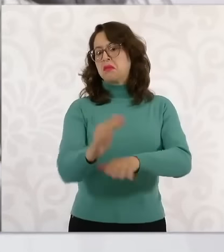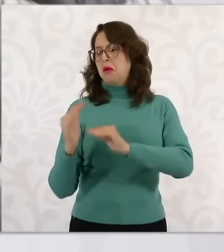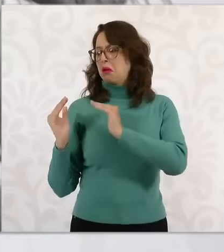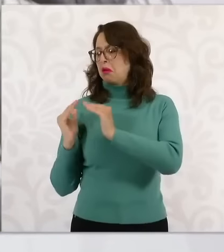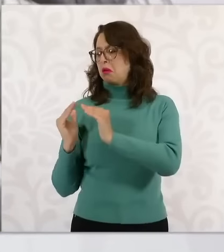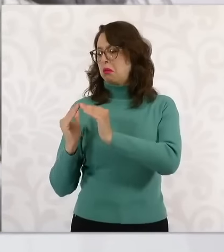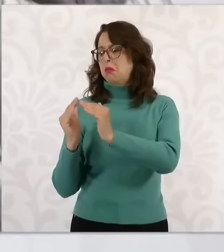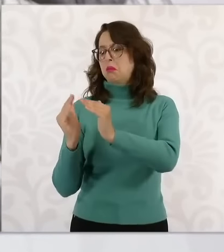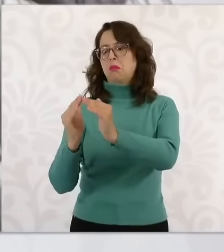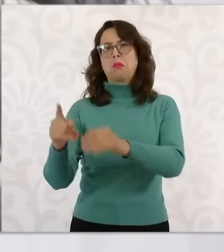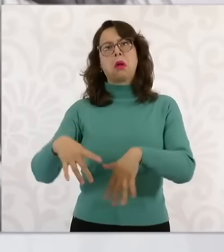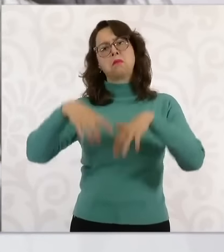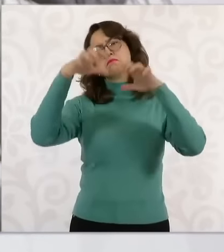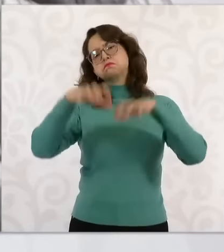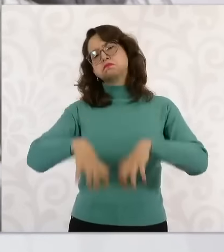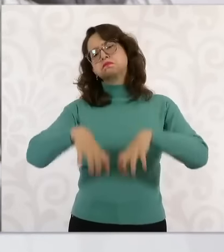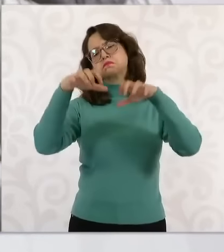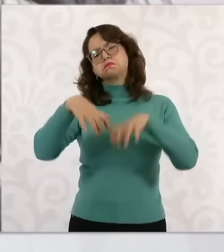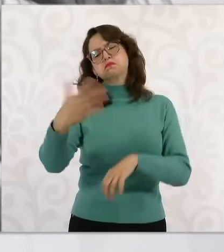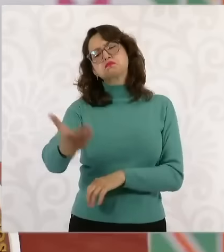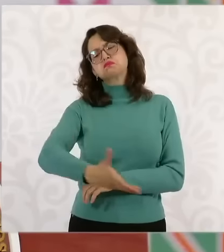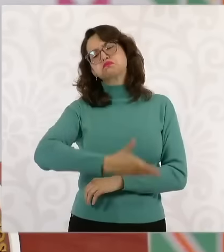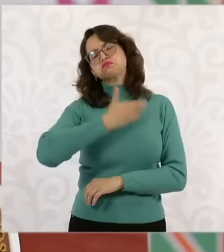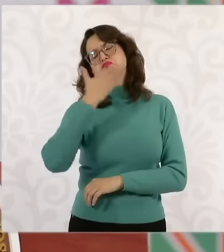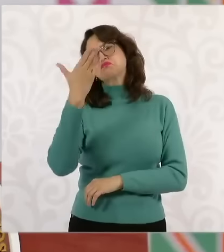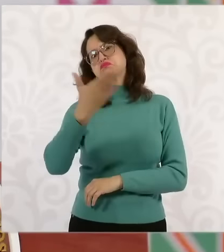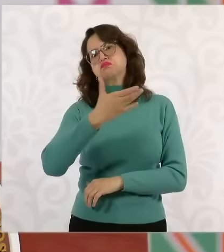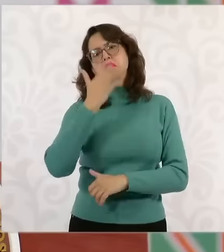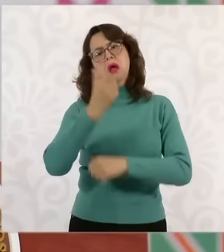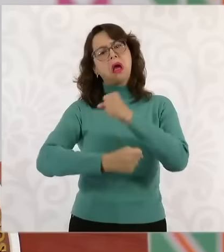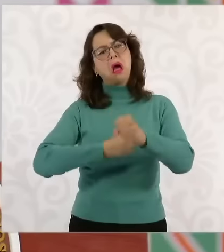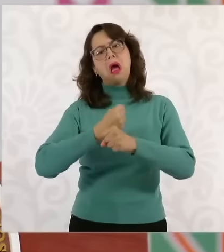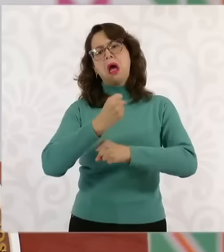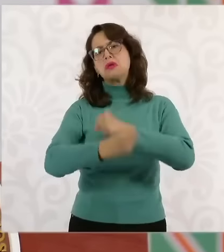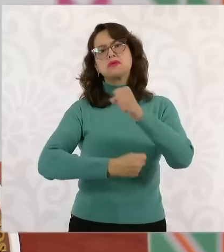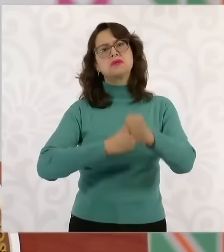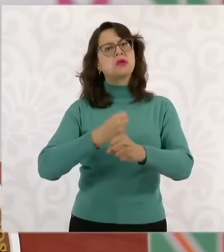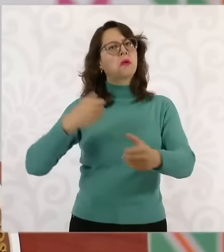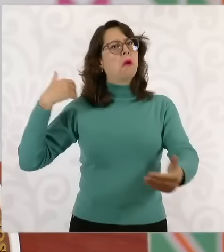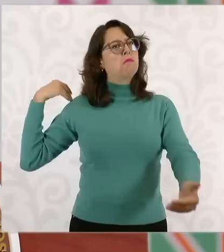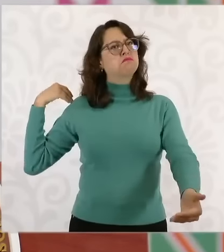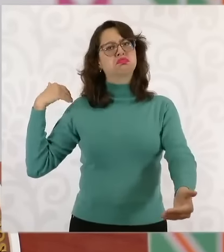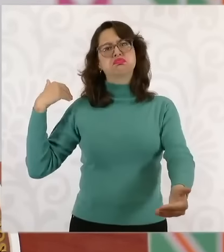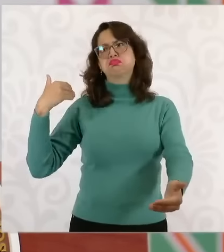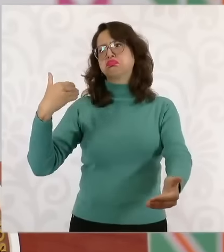Potosí, pues están a lo largo de la ribera del río, pero no les había pasado nunca.